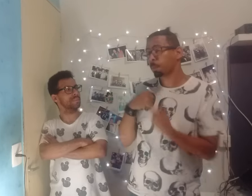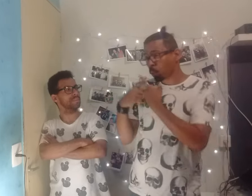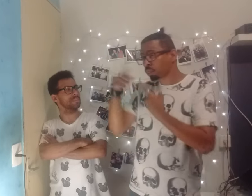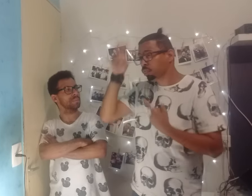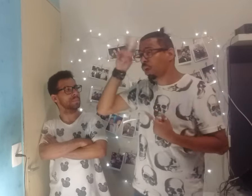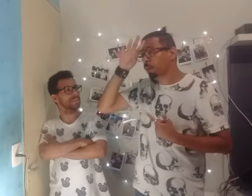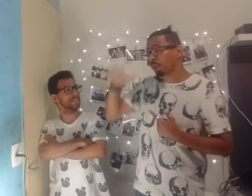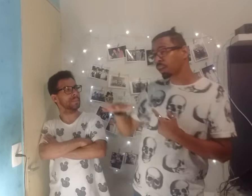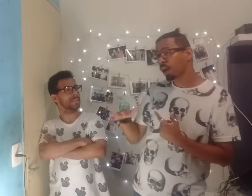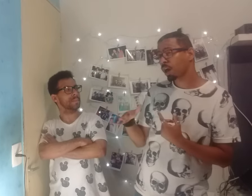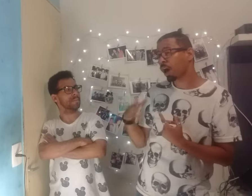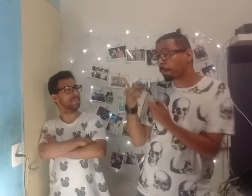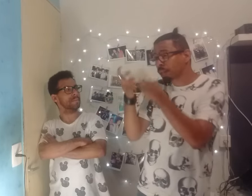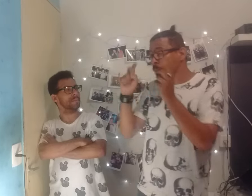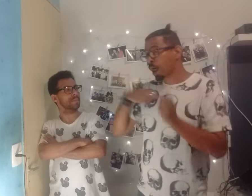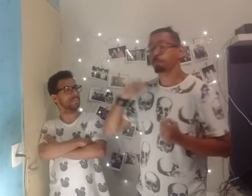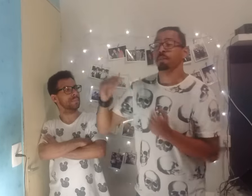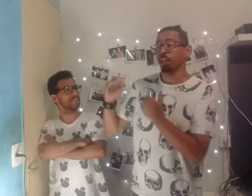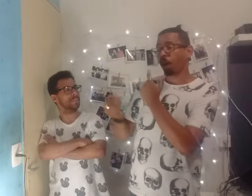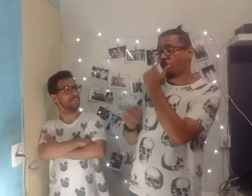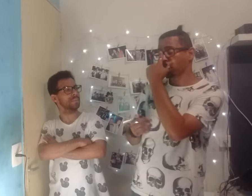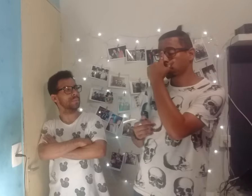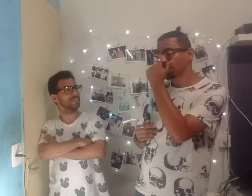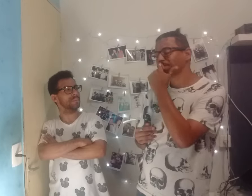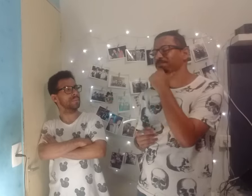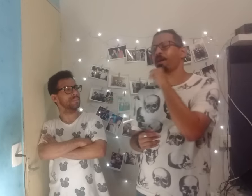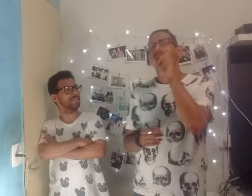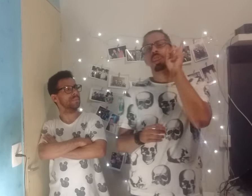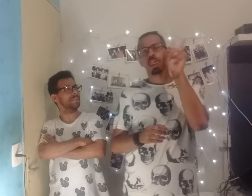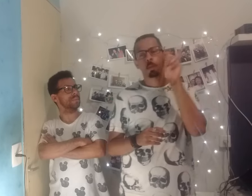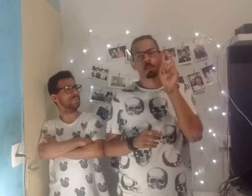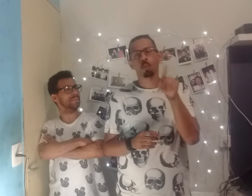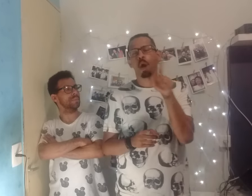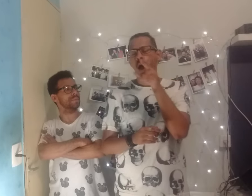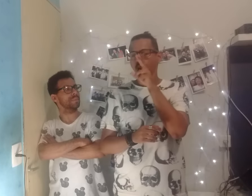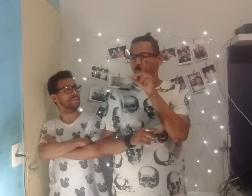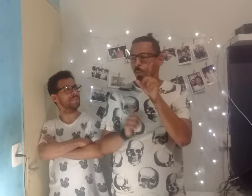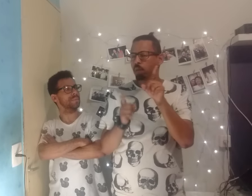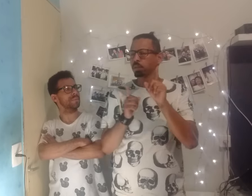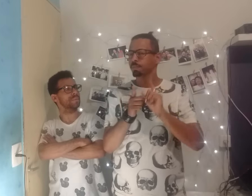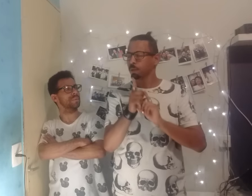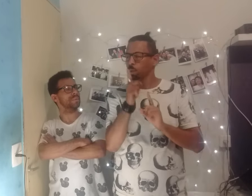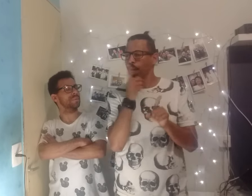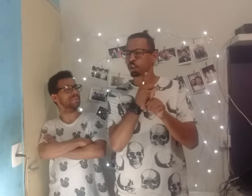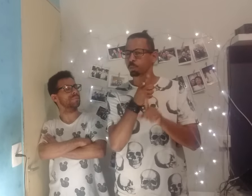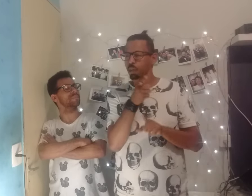você lembrei criança jeito Perceber me ! mãe sim lembrou acho ..